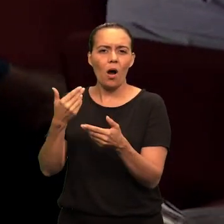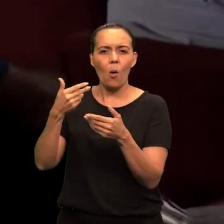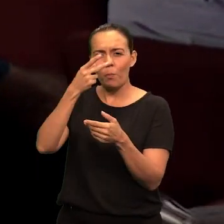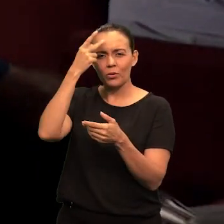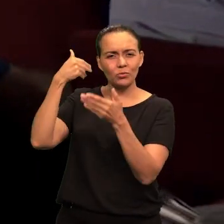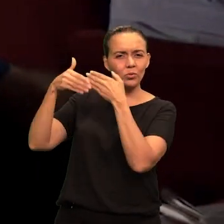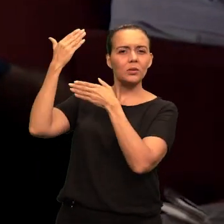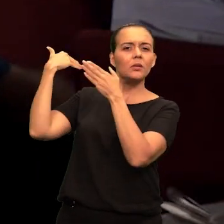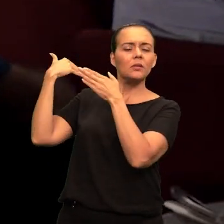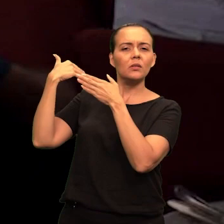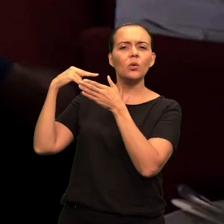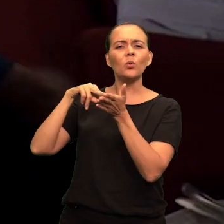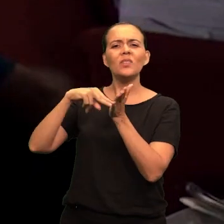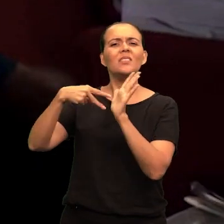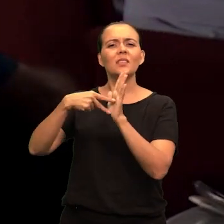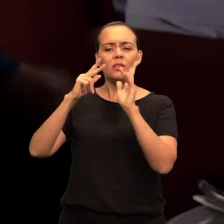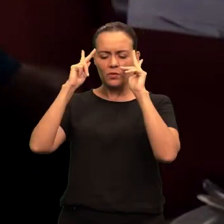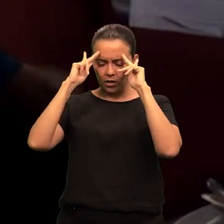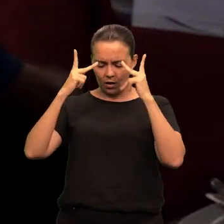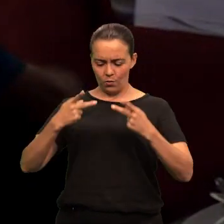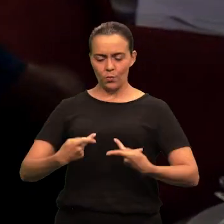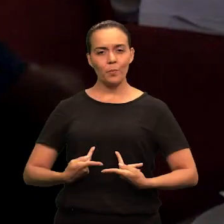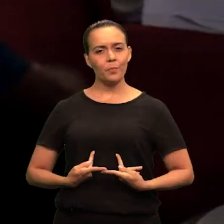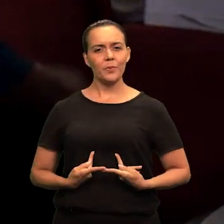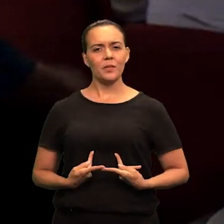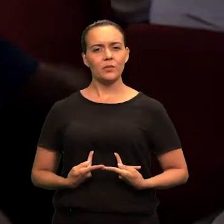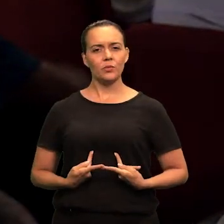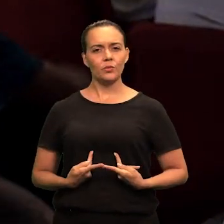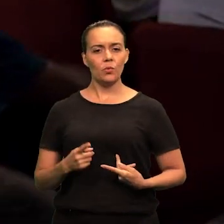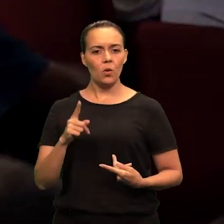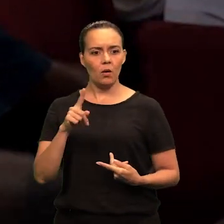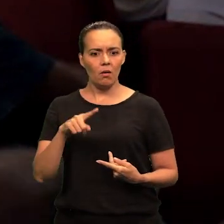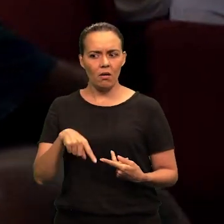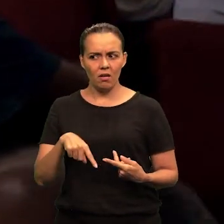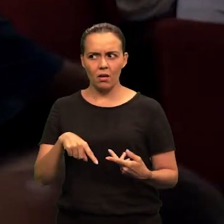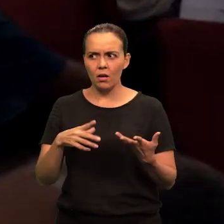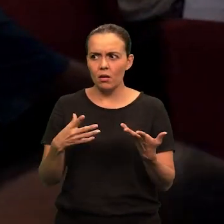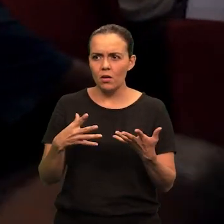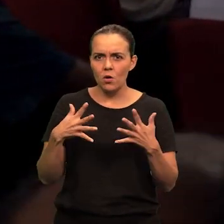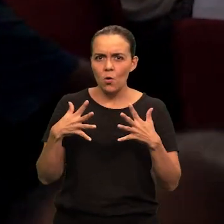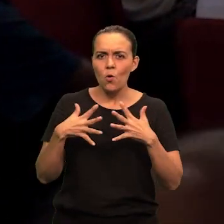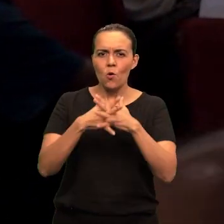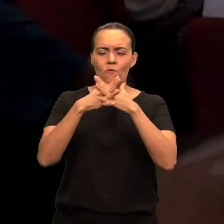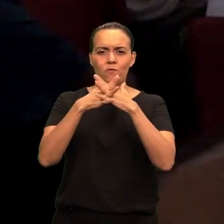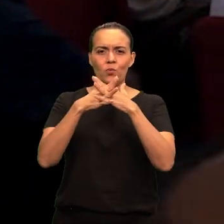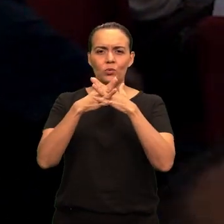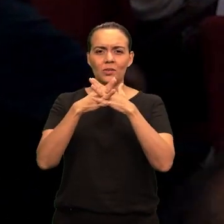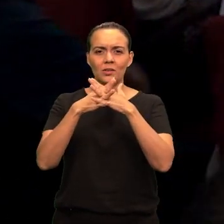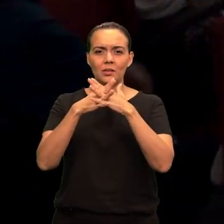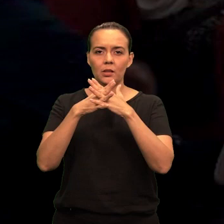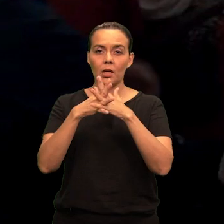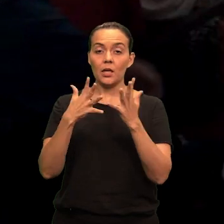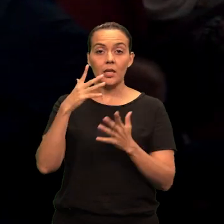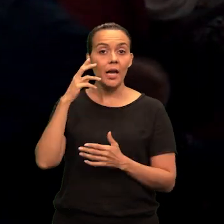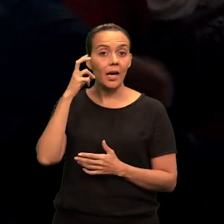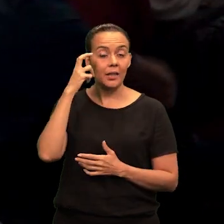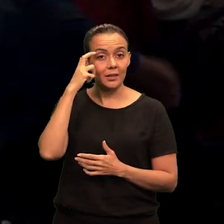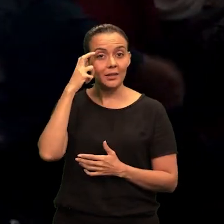O que é ser um humano mesmo, é algo de natureza polêmica e a inteligência artificial, pelo menos